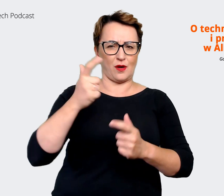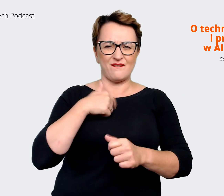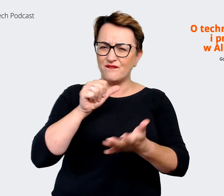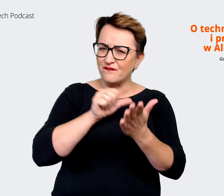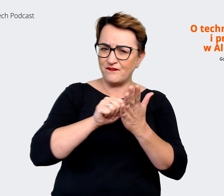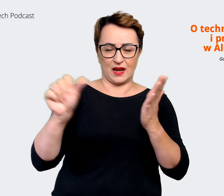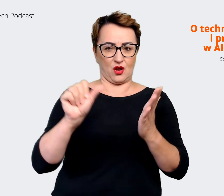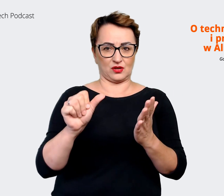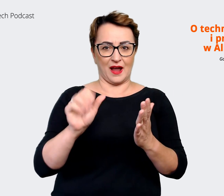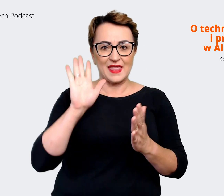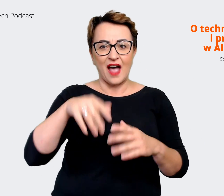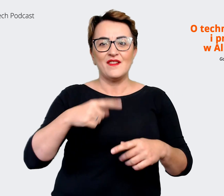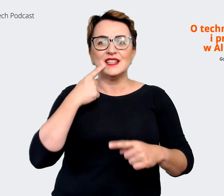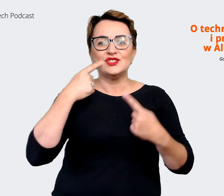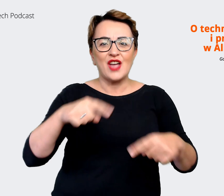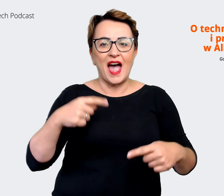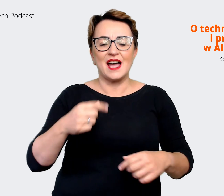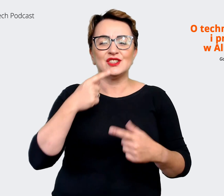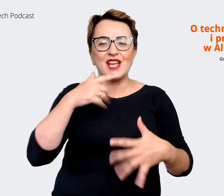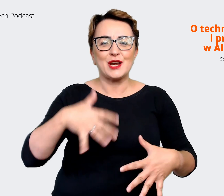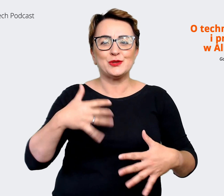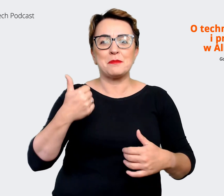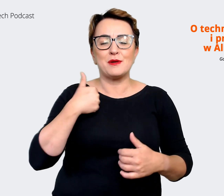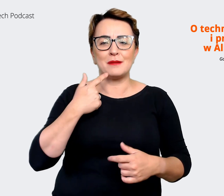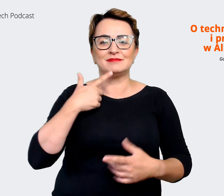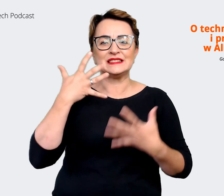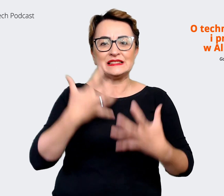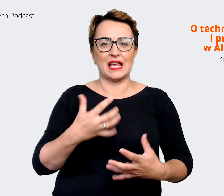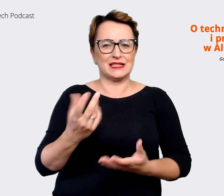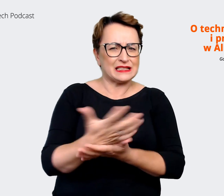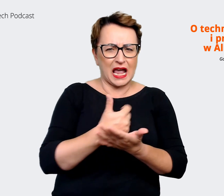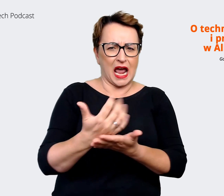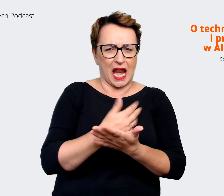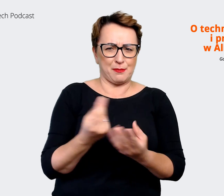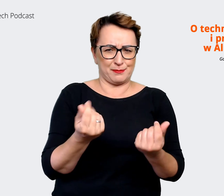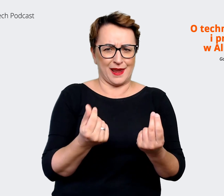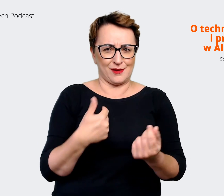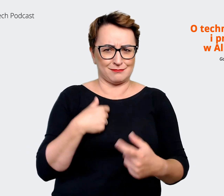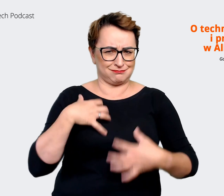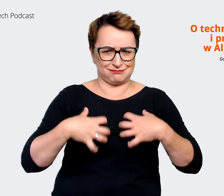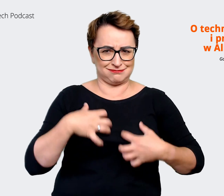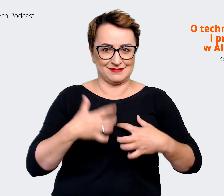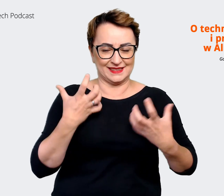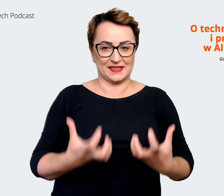czegoś unikalnego. Wręcz śmieszkowaliśmy, że karmimy się atmosferą robienia hajsu. I w pewnym